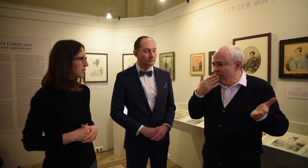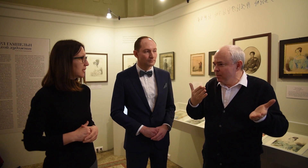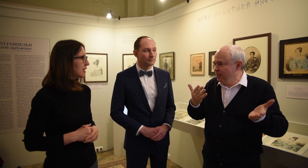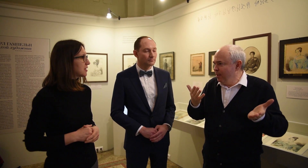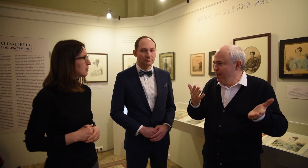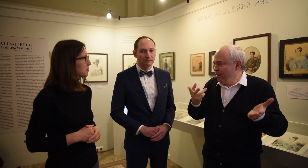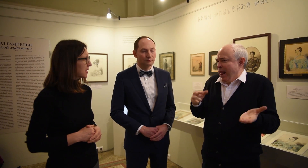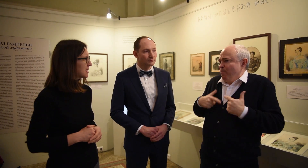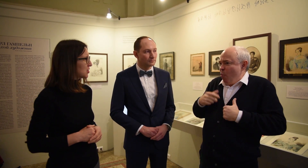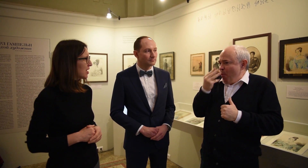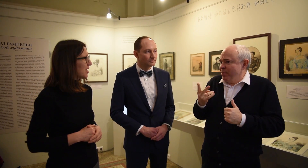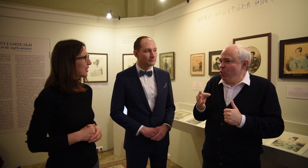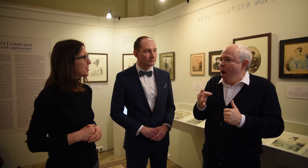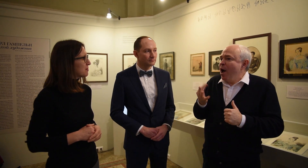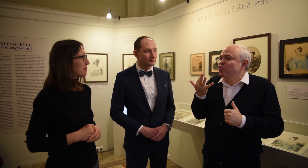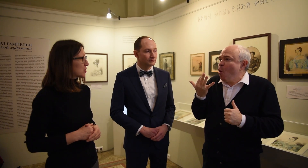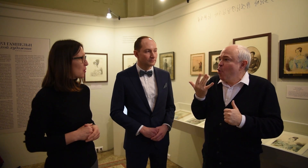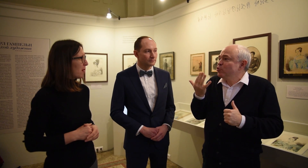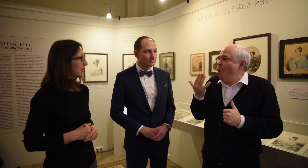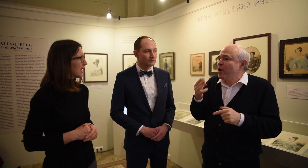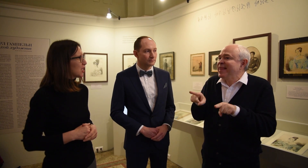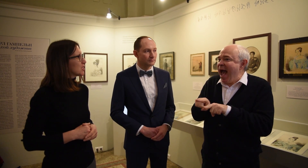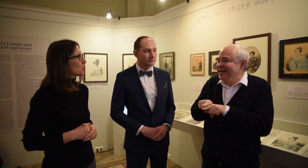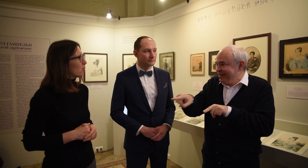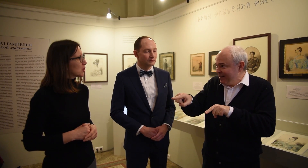Я хотел бы спросить для себя, просто любопытно -